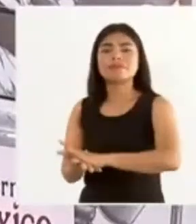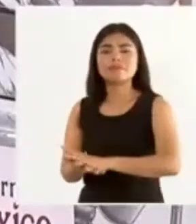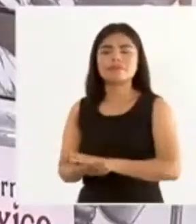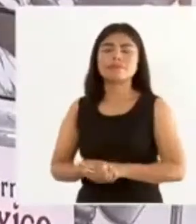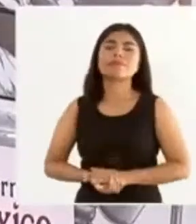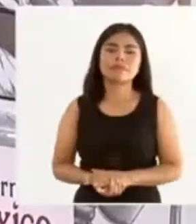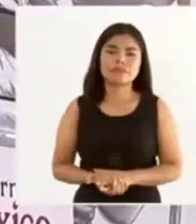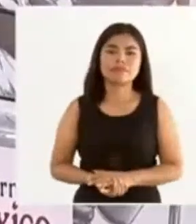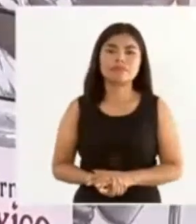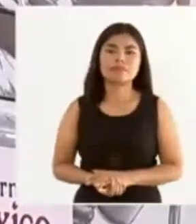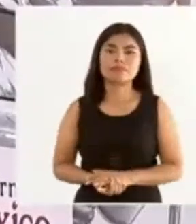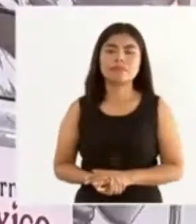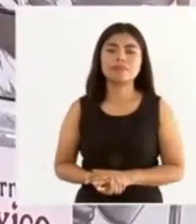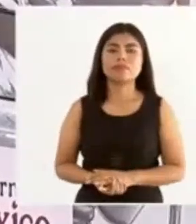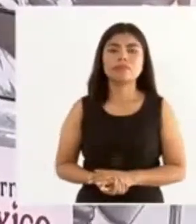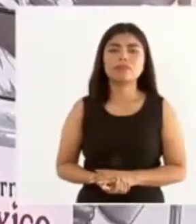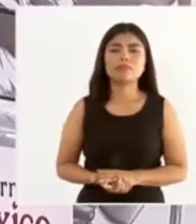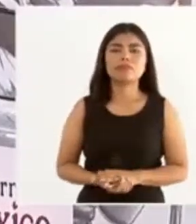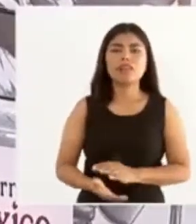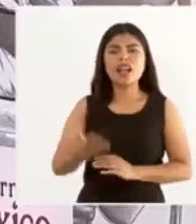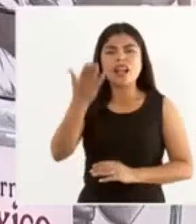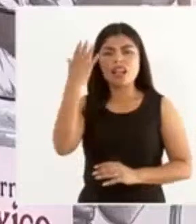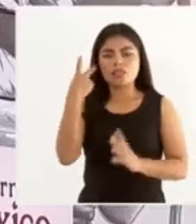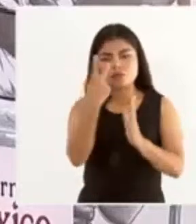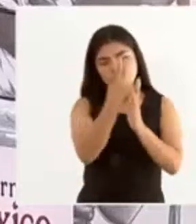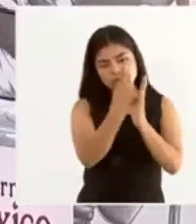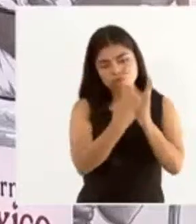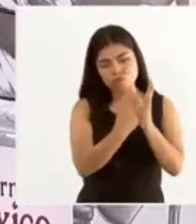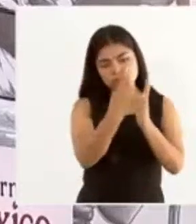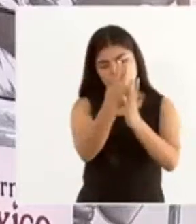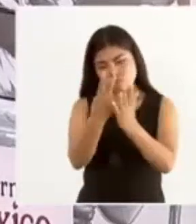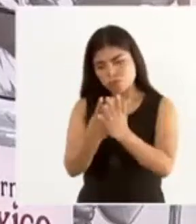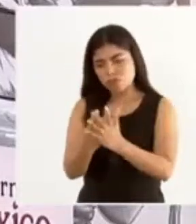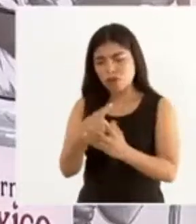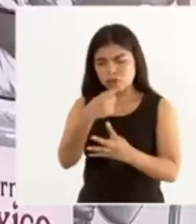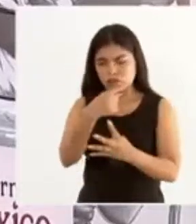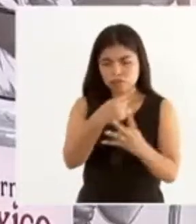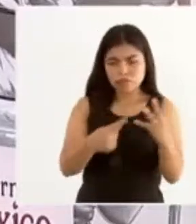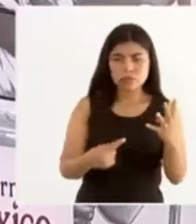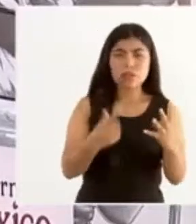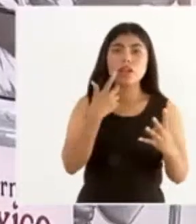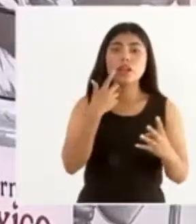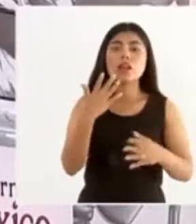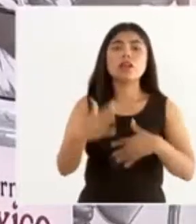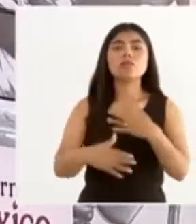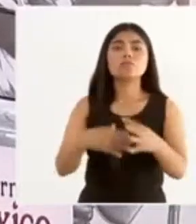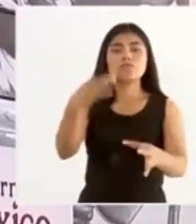consolidar todos los programas del bienestar del presidente López Obrador. Y en eso nos han